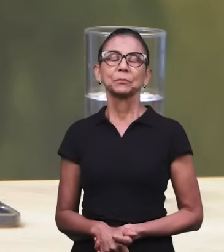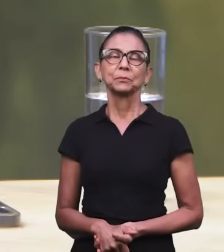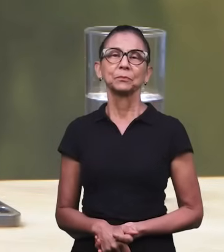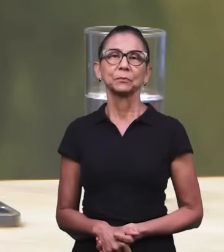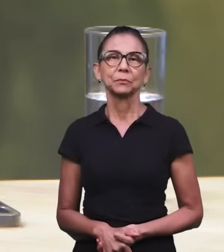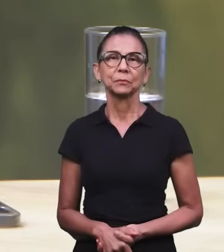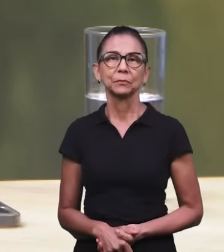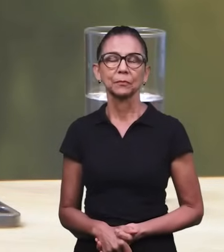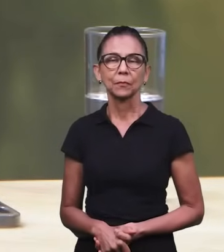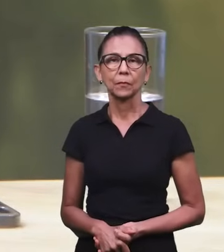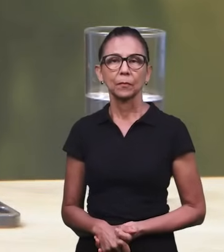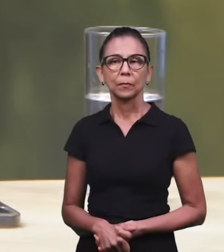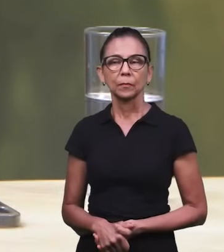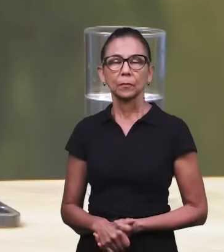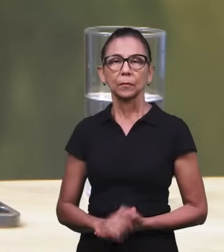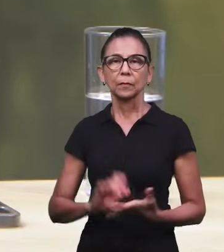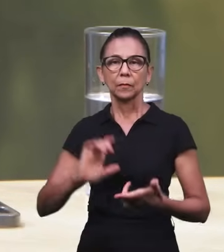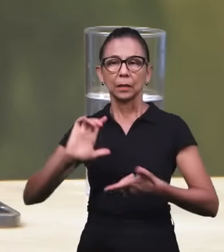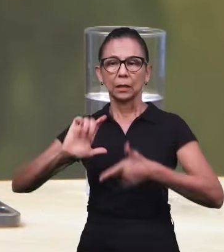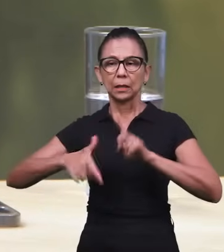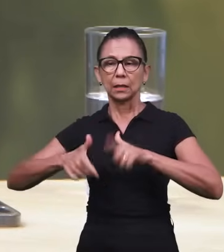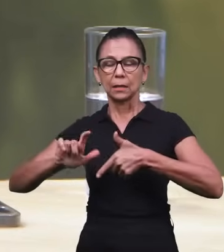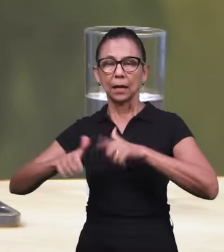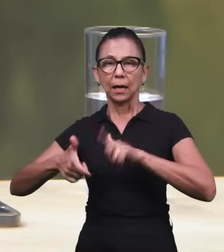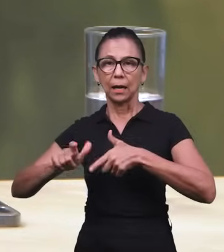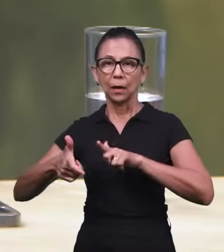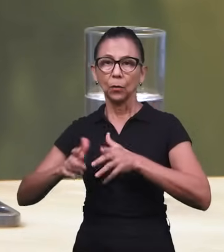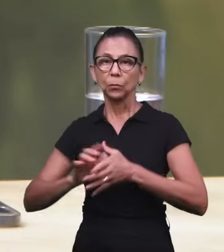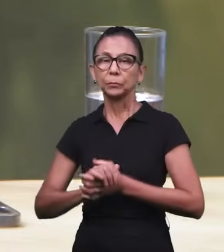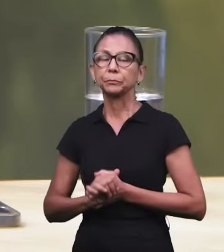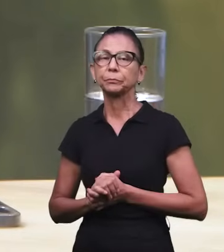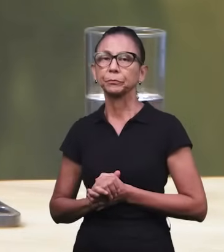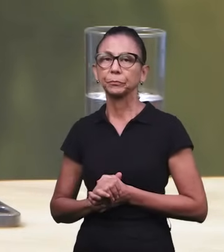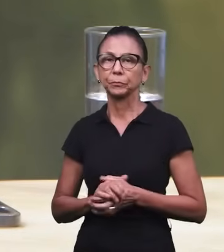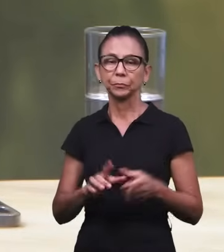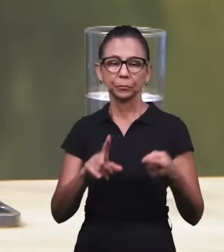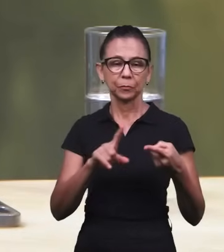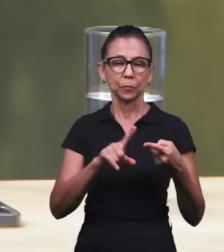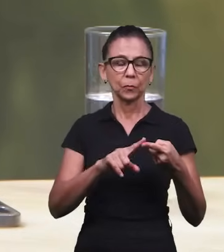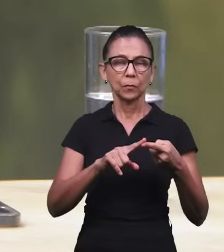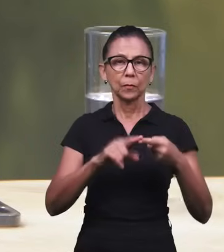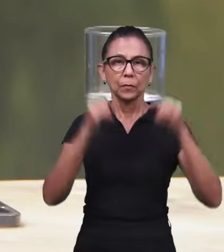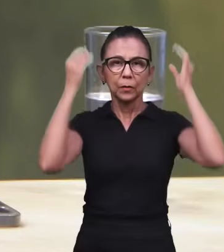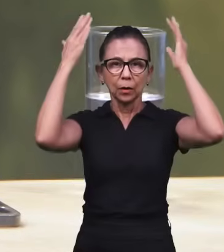governo de Deus para com o povo se dava exatamente nesses três personagens era o rei Era o profeta e